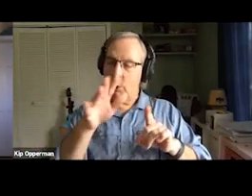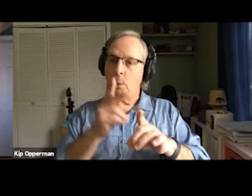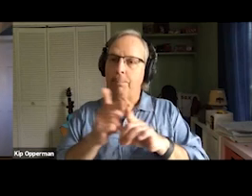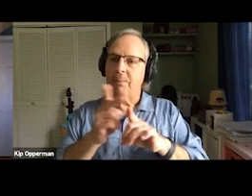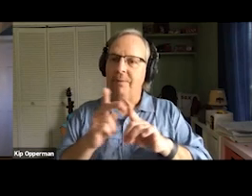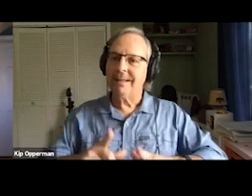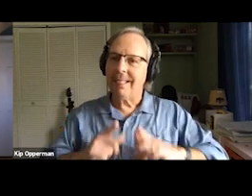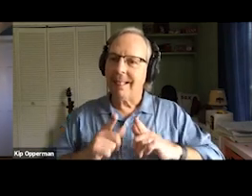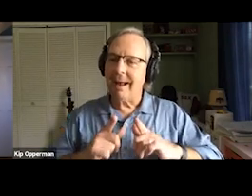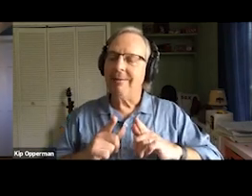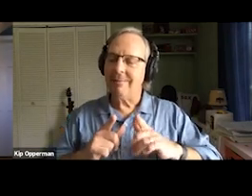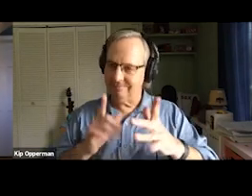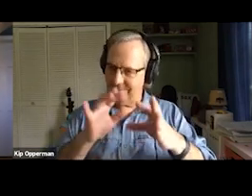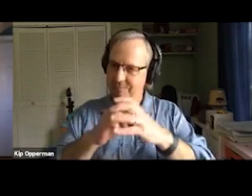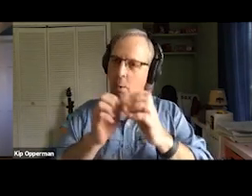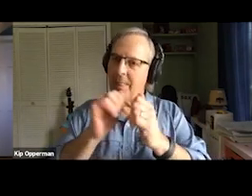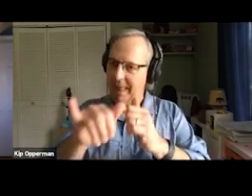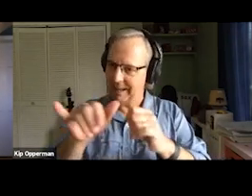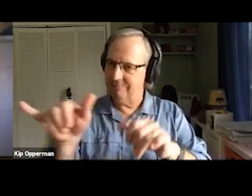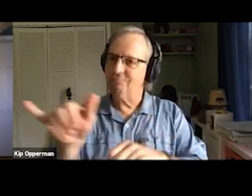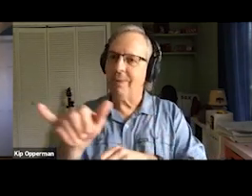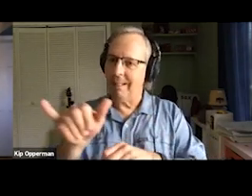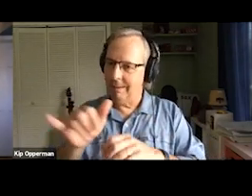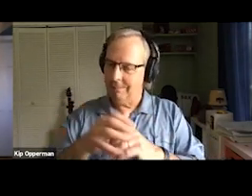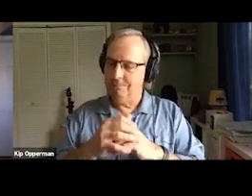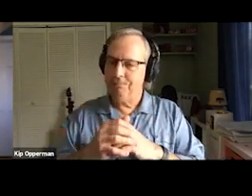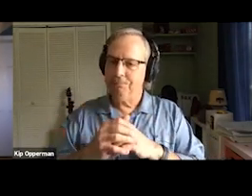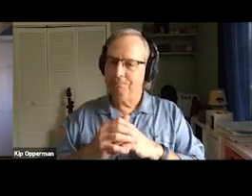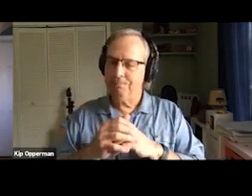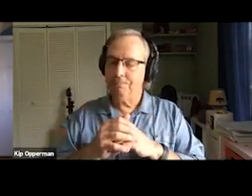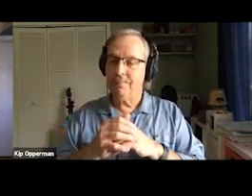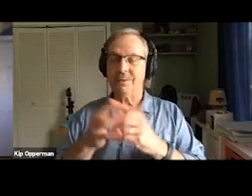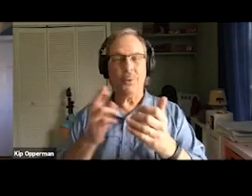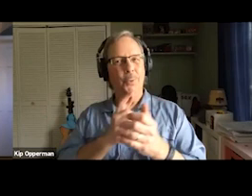ciertamente también juega un papel en ella. Entonces, la realidad del trabajo que hacemos